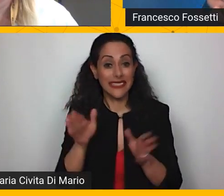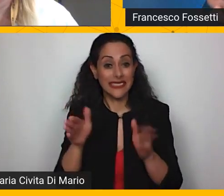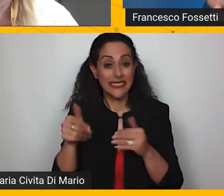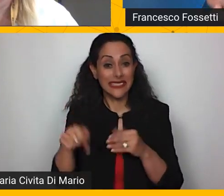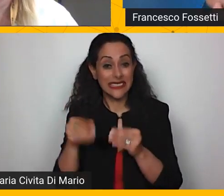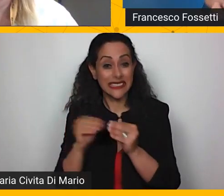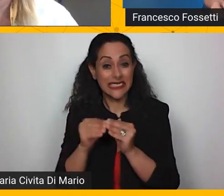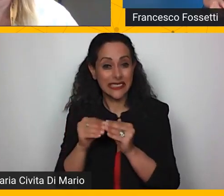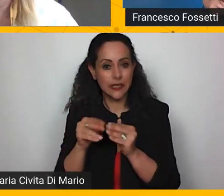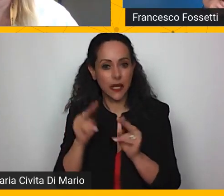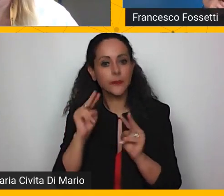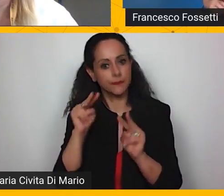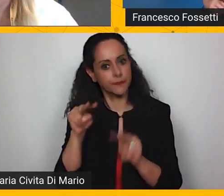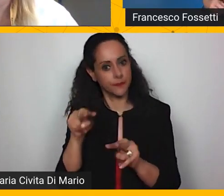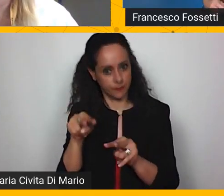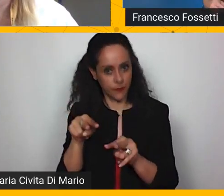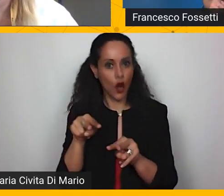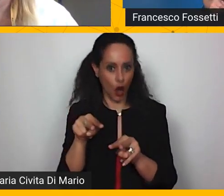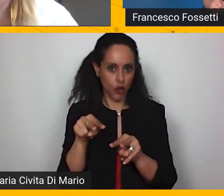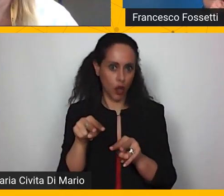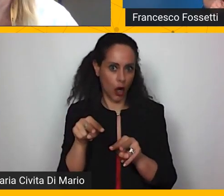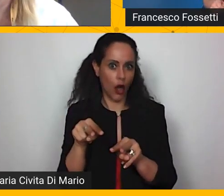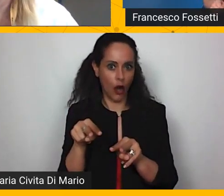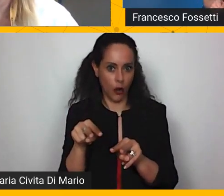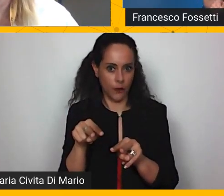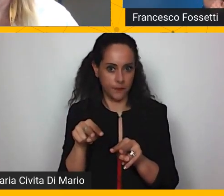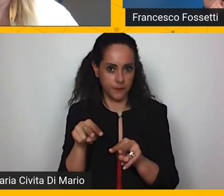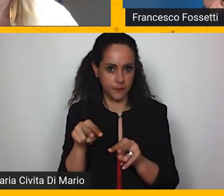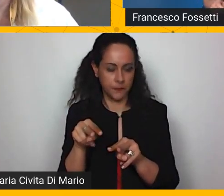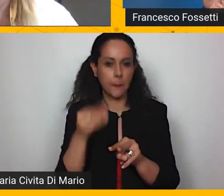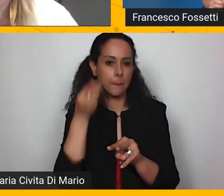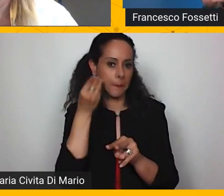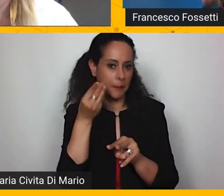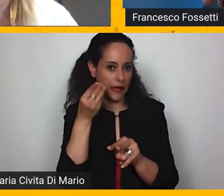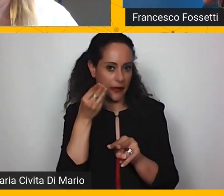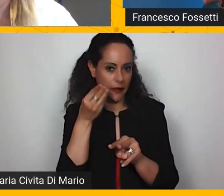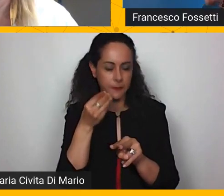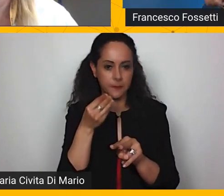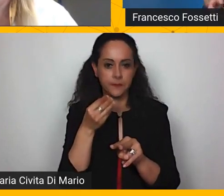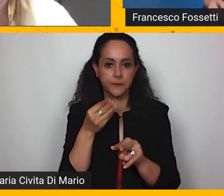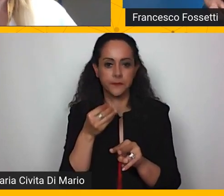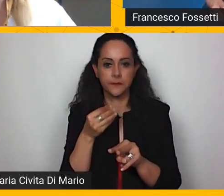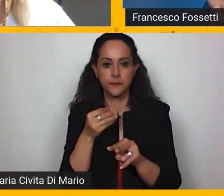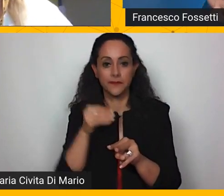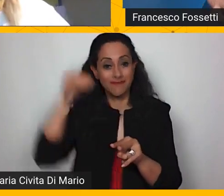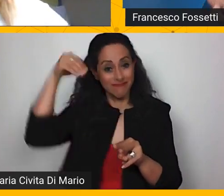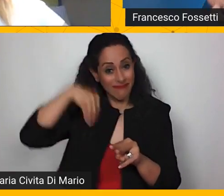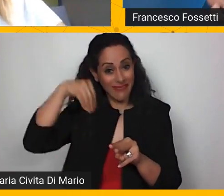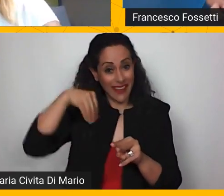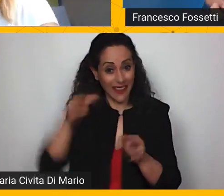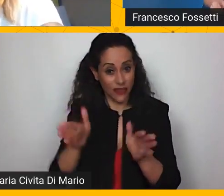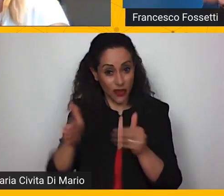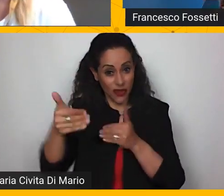tenuto molto sotto controllo perché in alcuni casi ehm gli